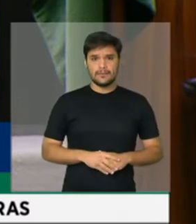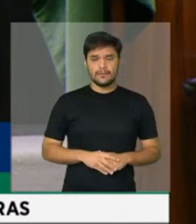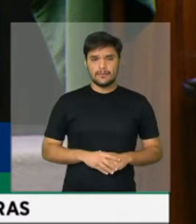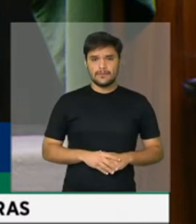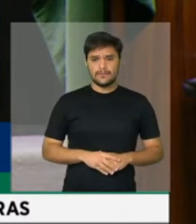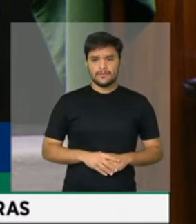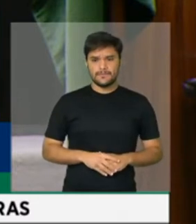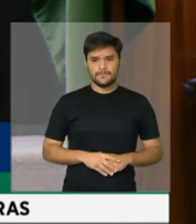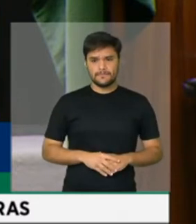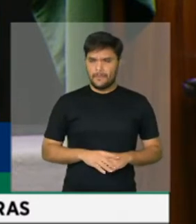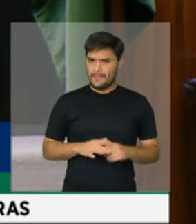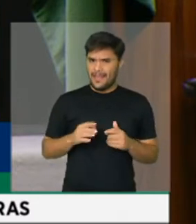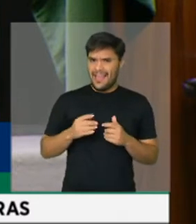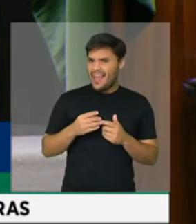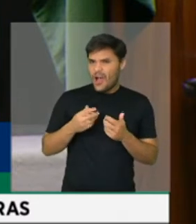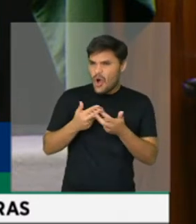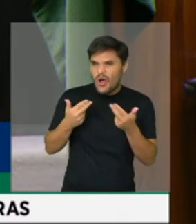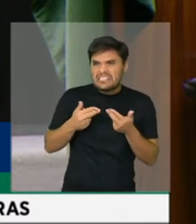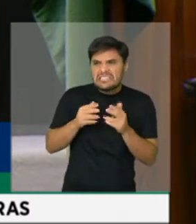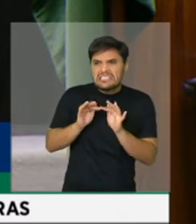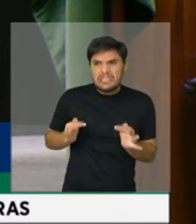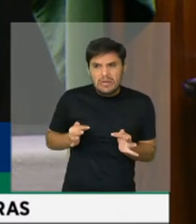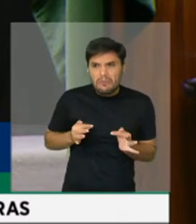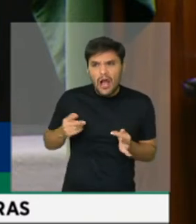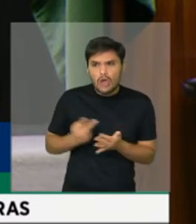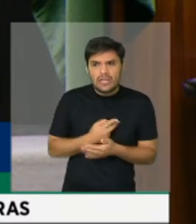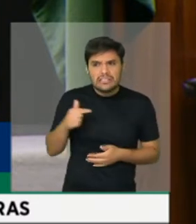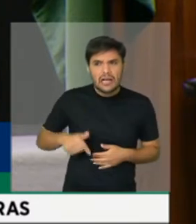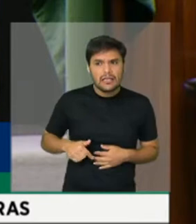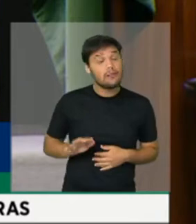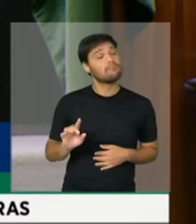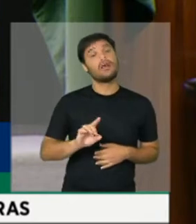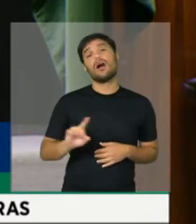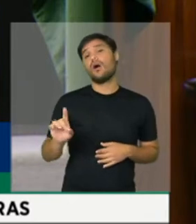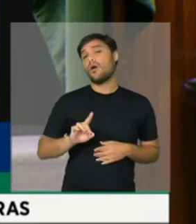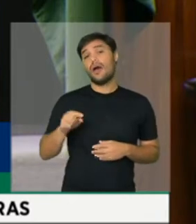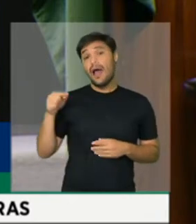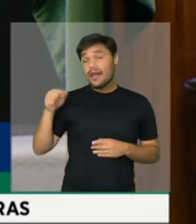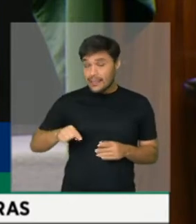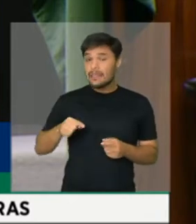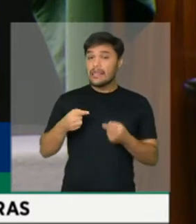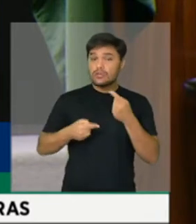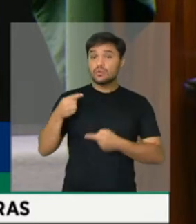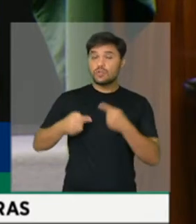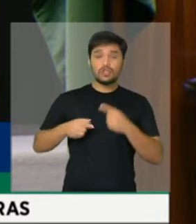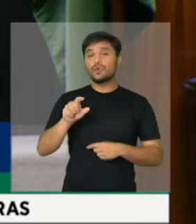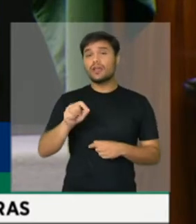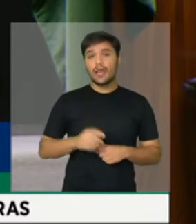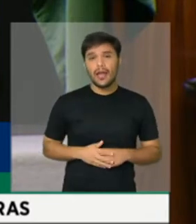FAZENDO UM PROTESTO. UM PROTESTO PELA FORMA COMO ESSA MATÉRIA ESTÁ SENDO DISCUTIDA, DEBATIDA E VOTADA